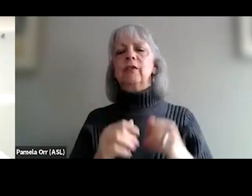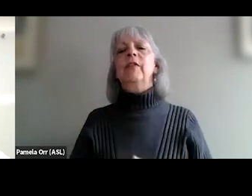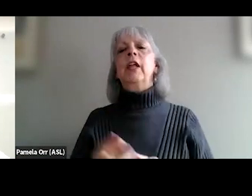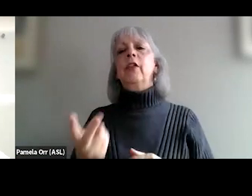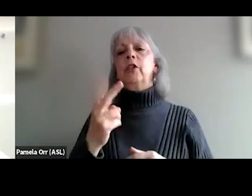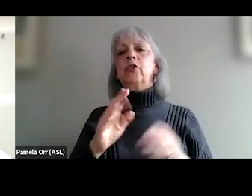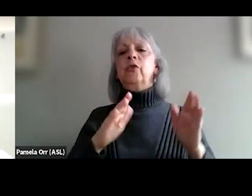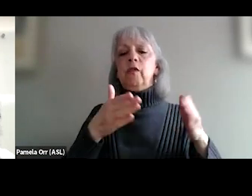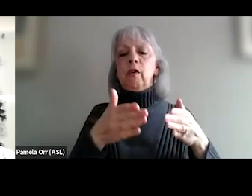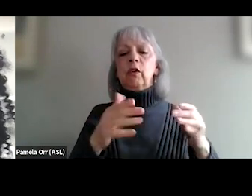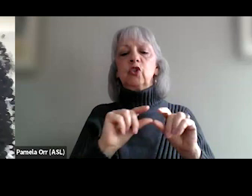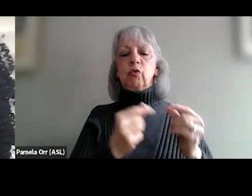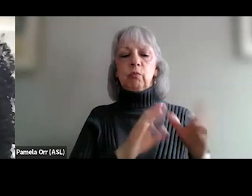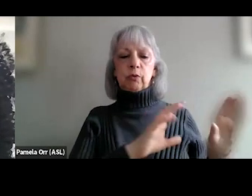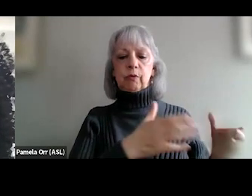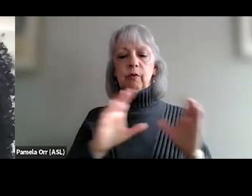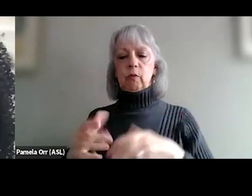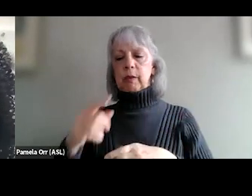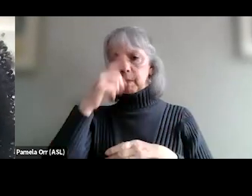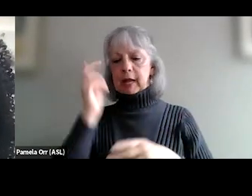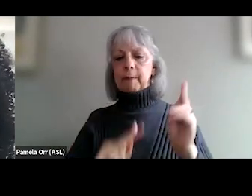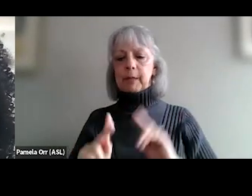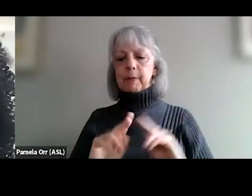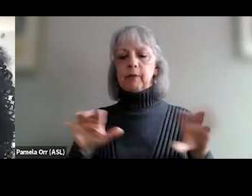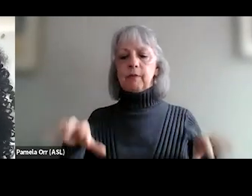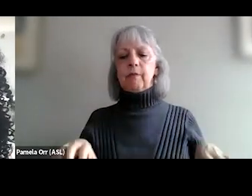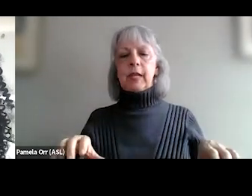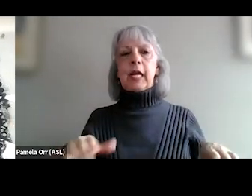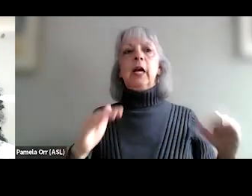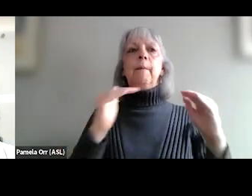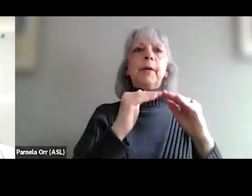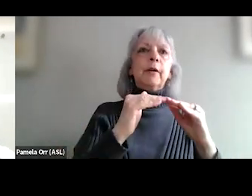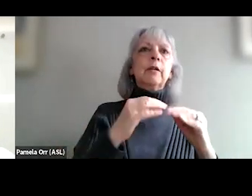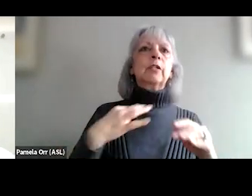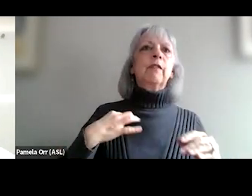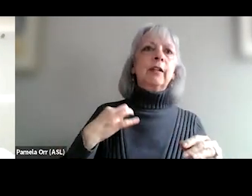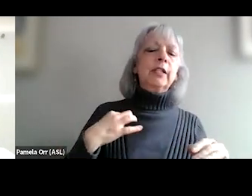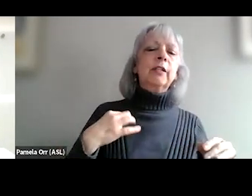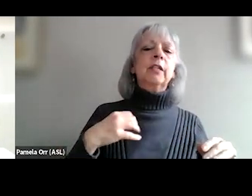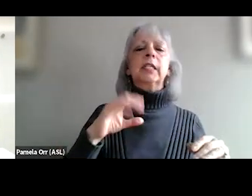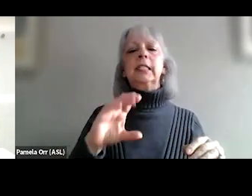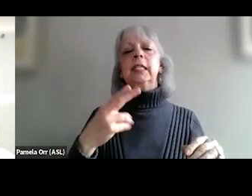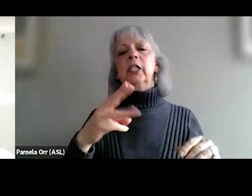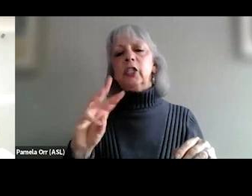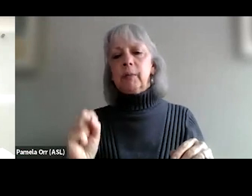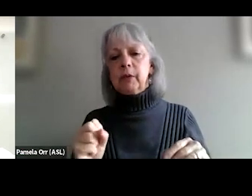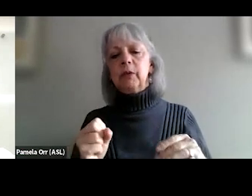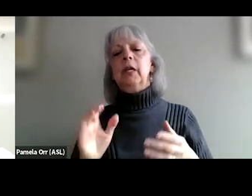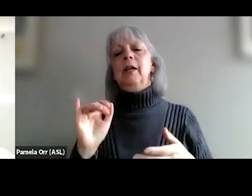con personas de color que eran iguales, voluntarios, trabajadores de salud comunitarios, que están haciendo el trabajo,